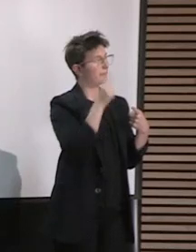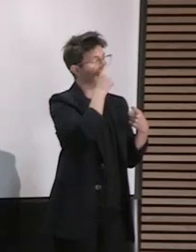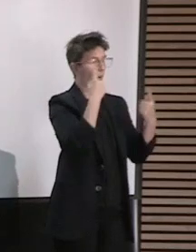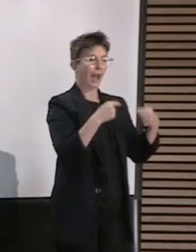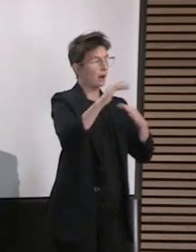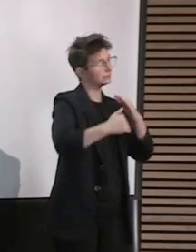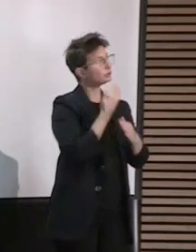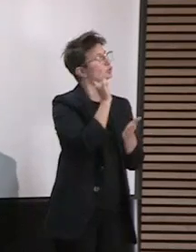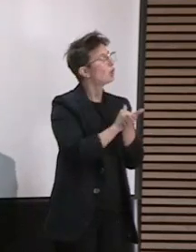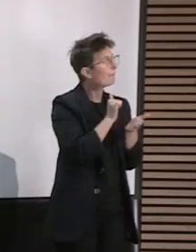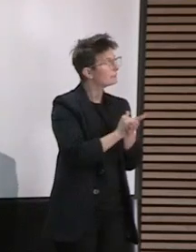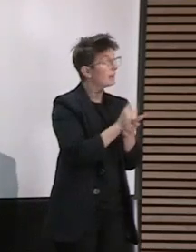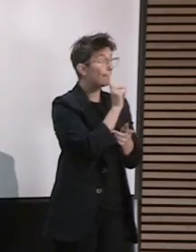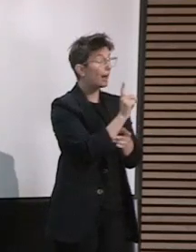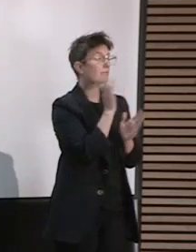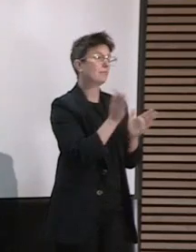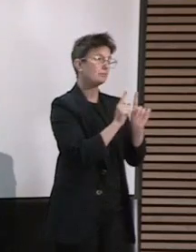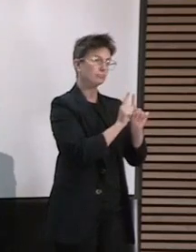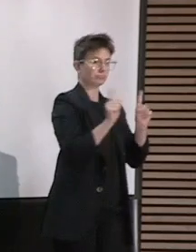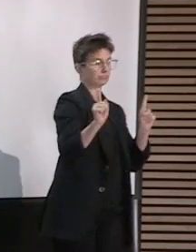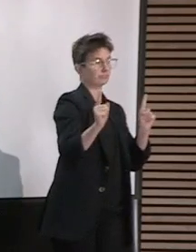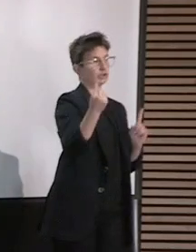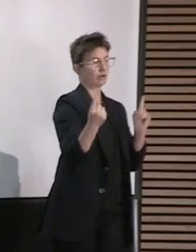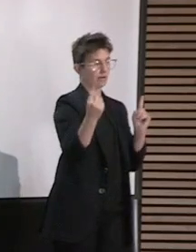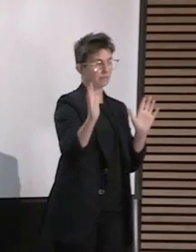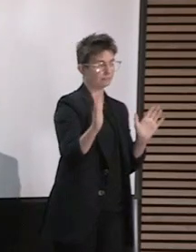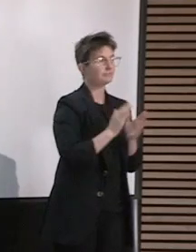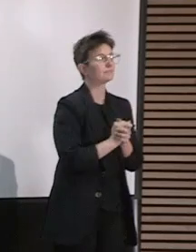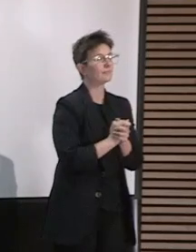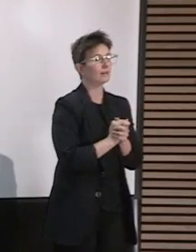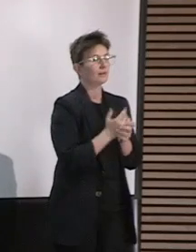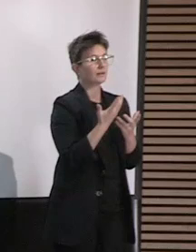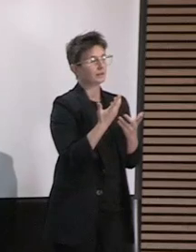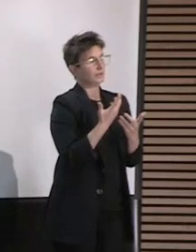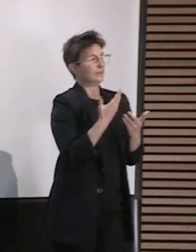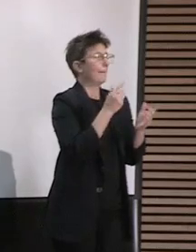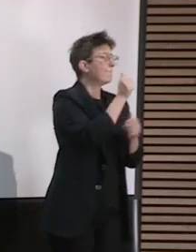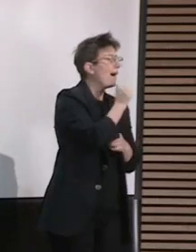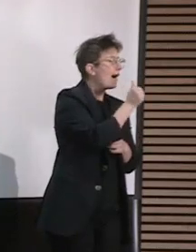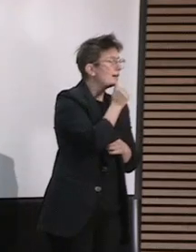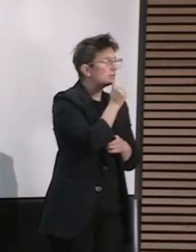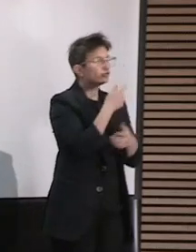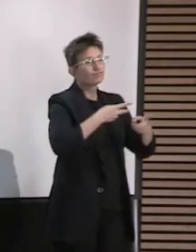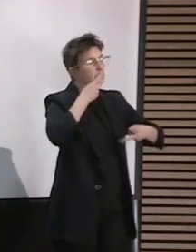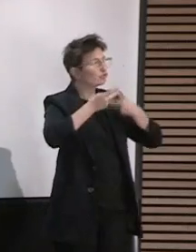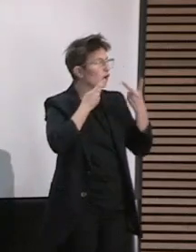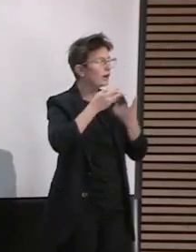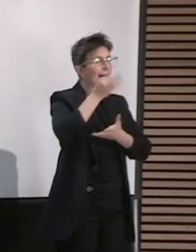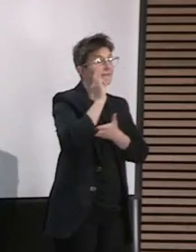whakamutunga e hiahia ana matou ki te whakatuwhera i Akarana ko te horapa huri noa i te motu. Mai i te Mane, ka taea e nga umanga te whakatuwhera ki